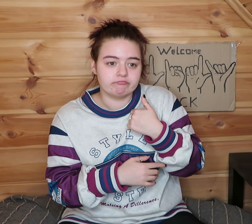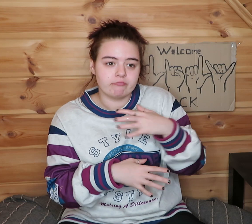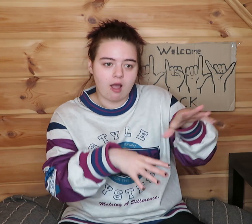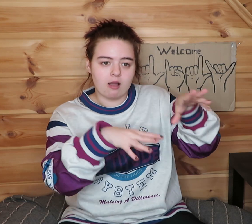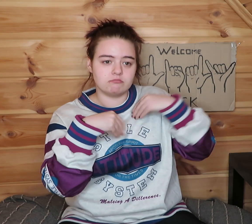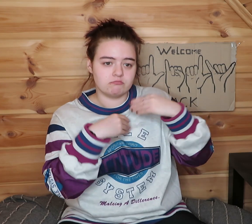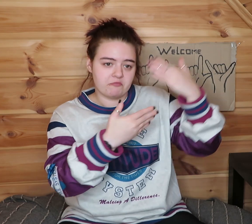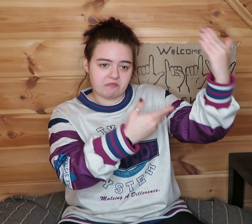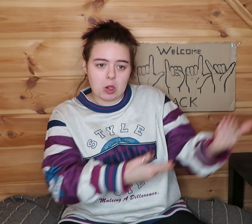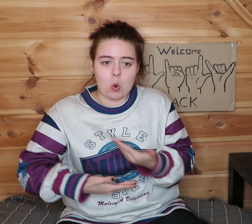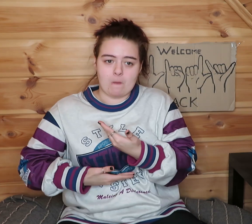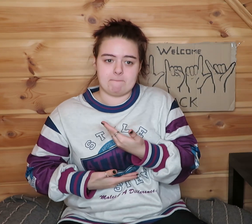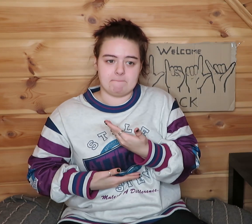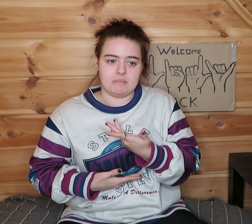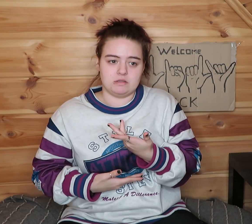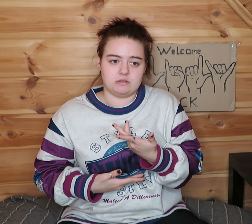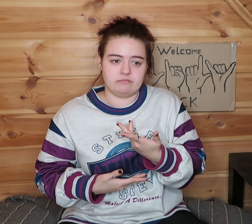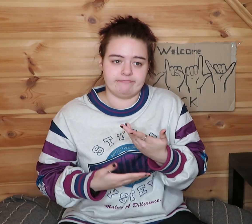Ich akzeptiere sie und heiße sie willkommen..